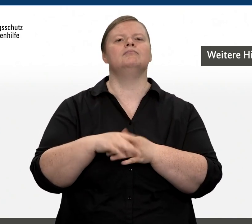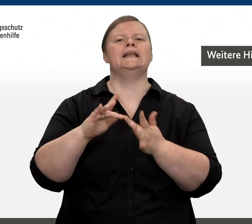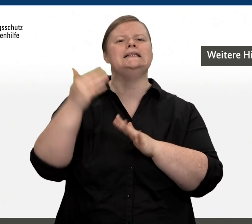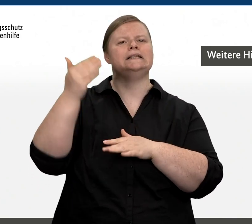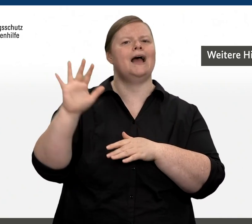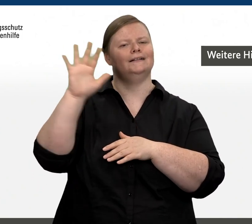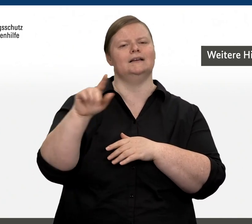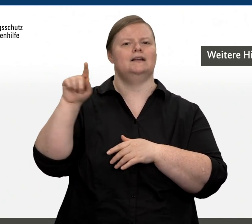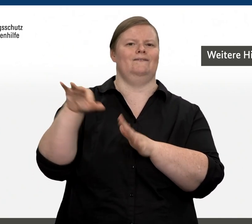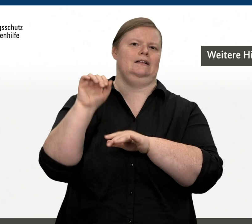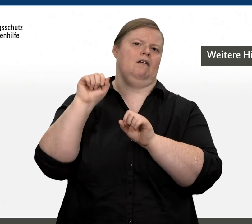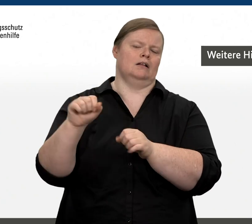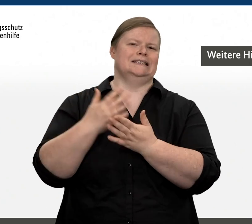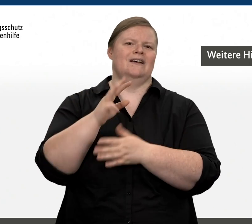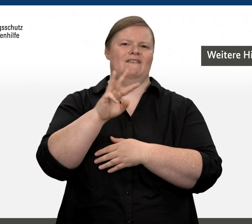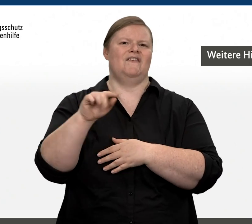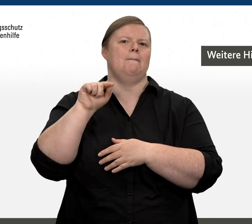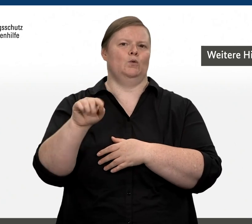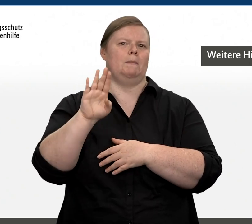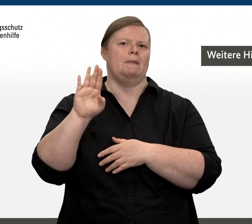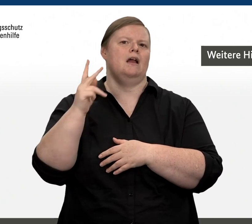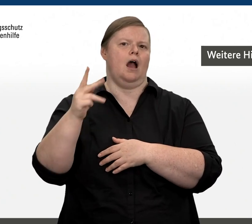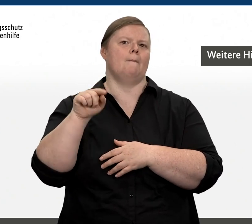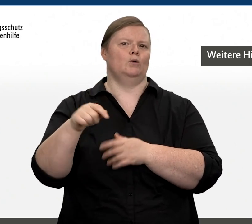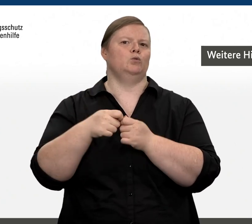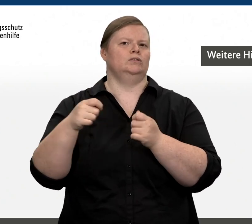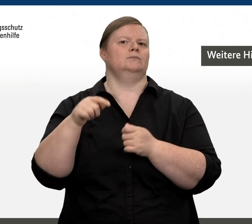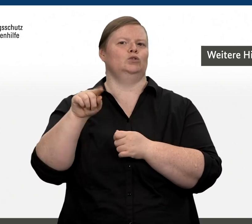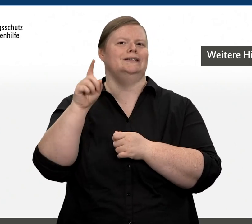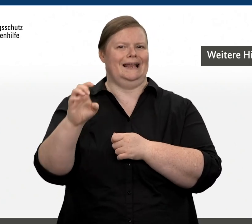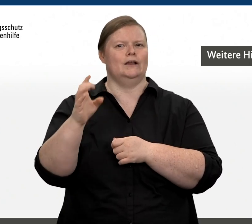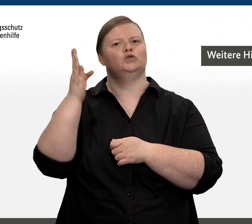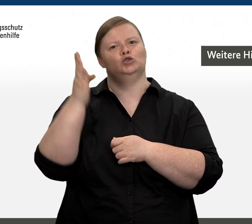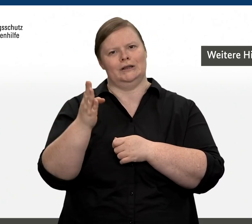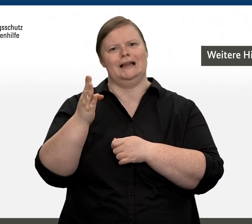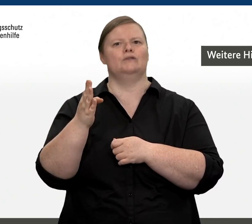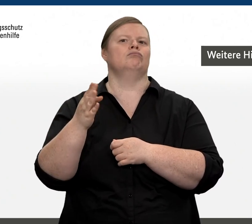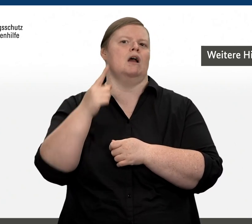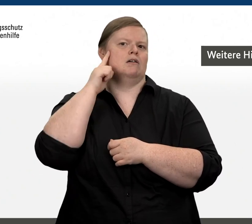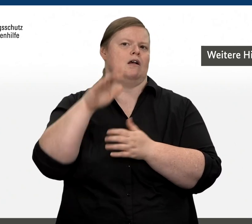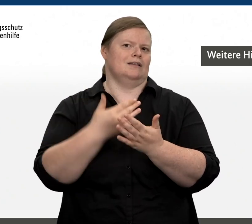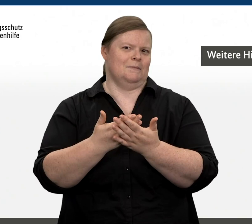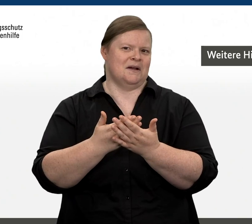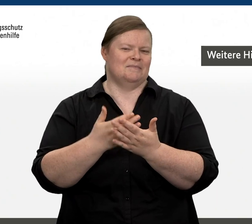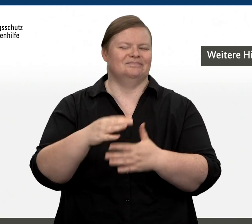unter www.bbk.bund.de/ratgeber.